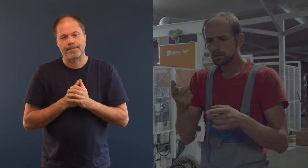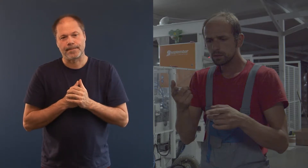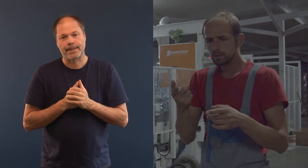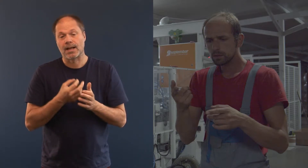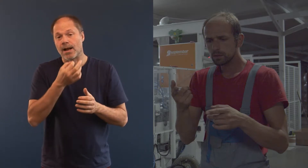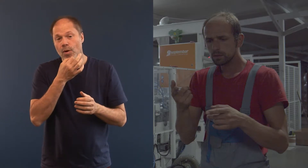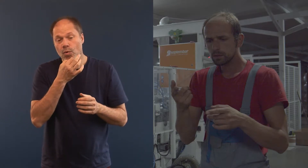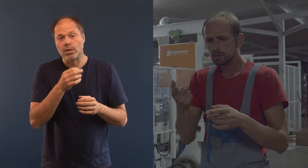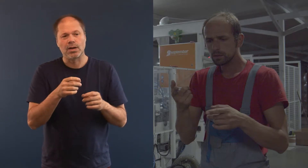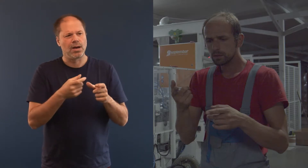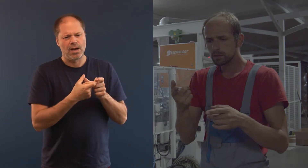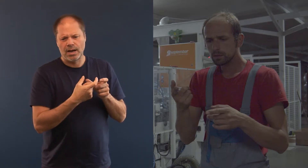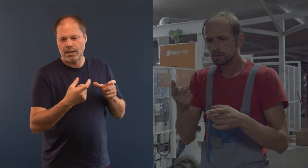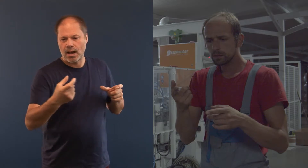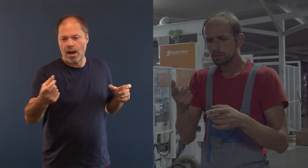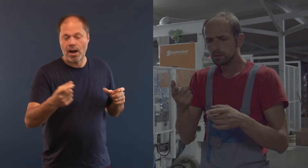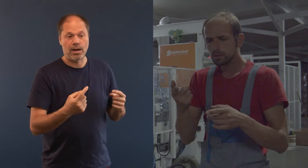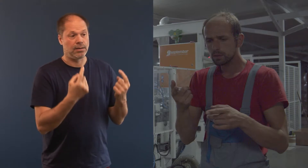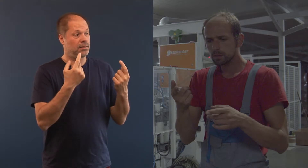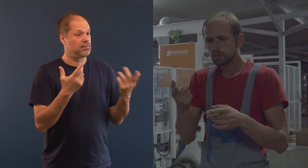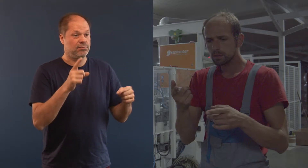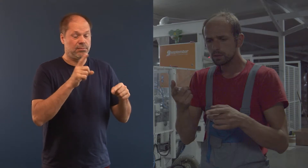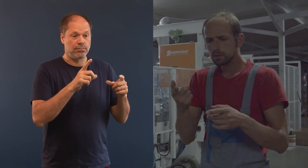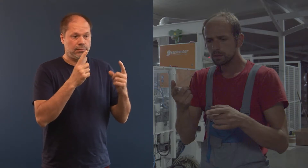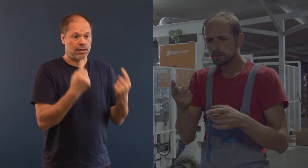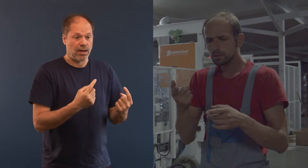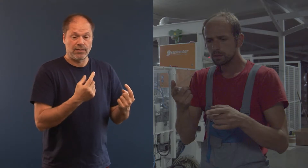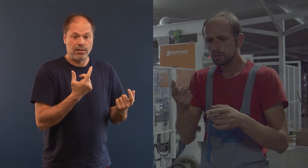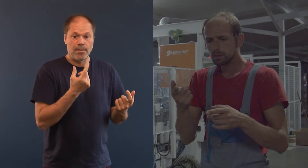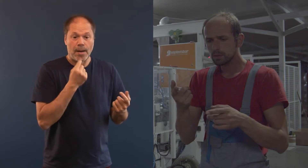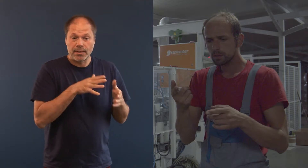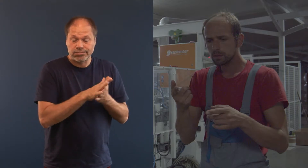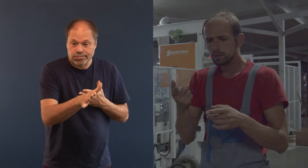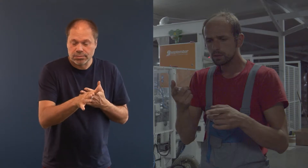Když v lince dojde papír, zastaví stroj,